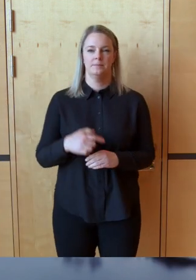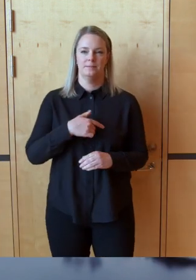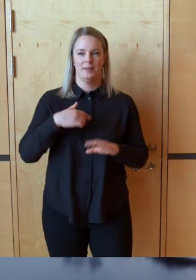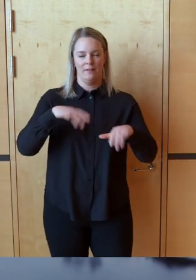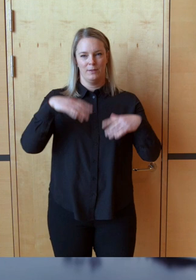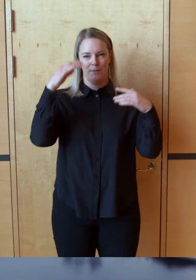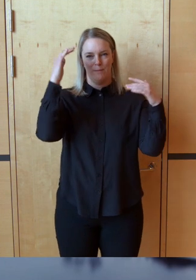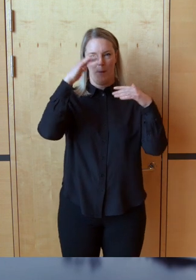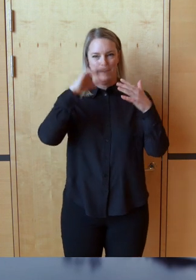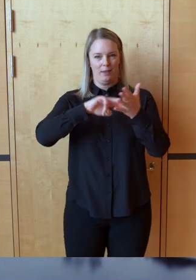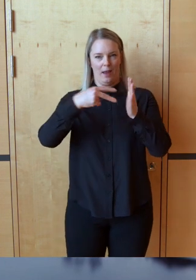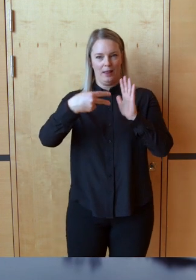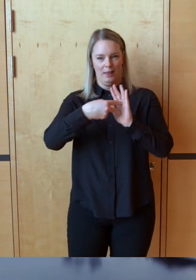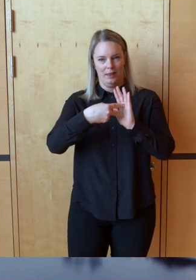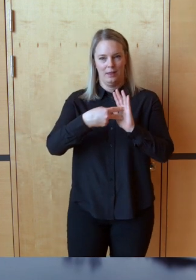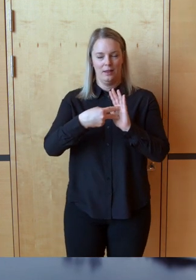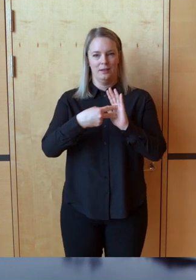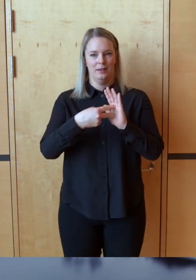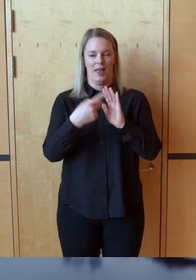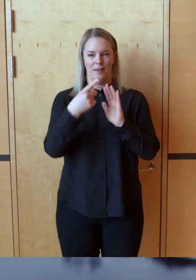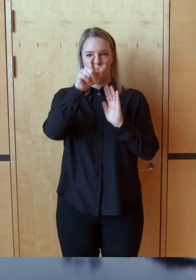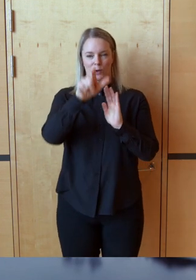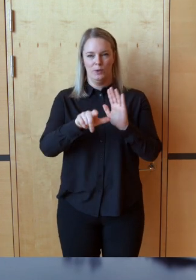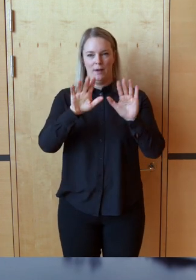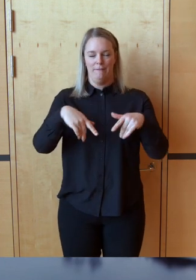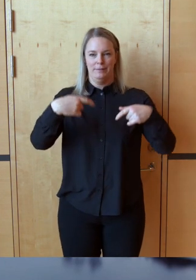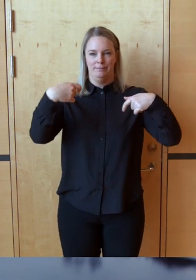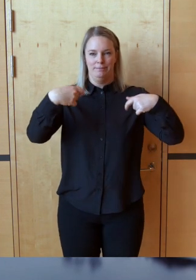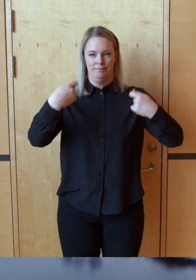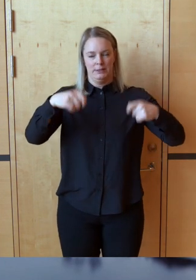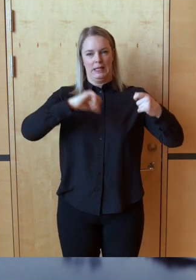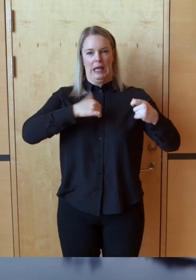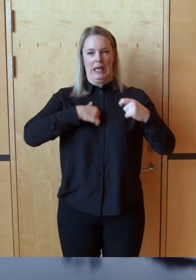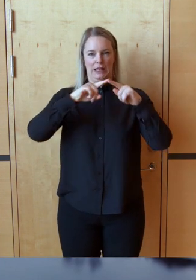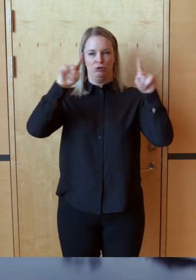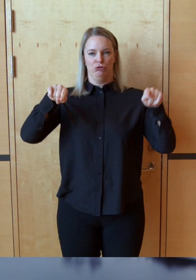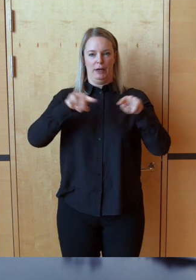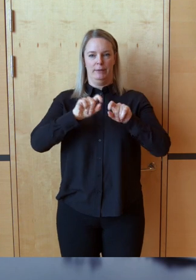Okej Just nu så sluta presentera den som har tryck din prestation När börjar avsluta den